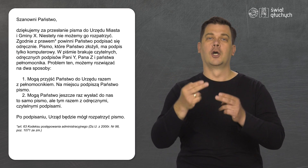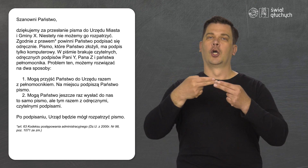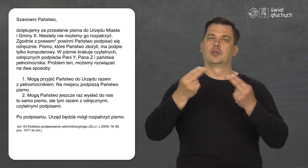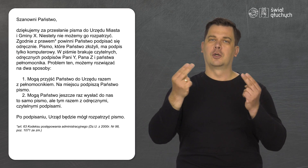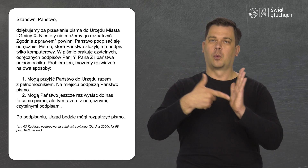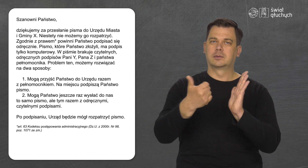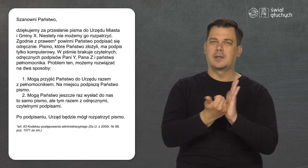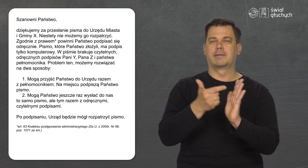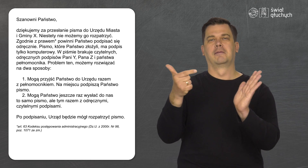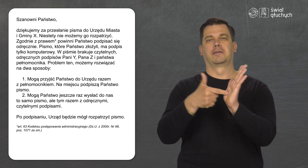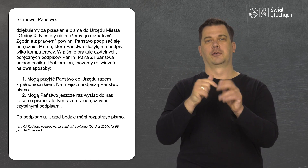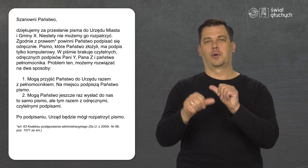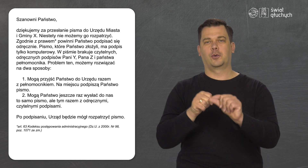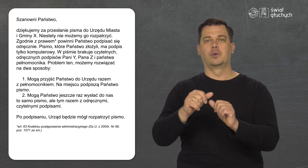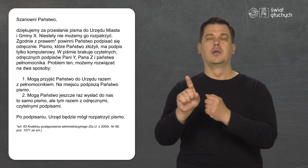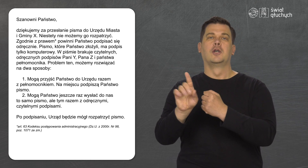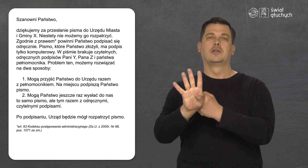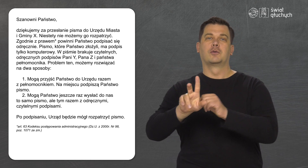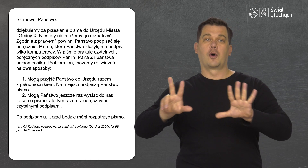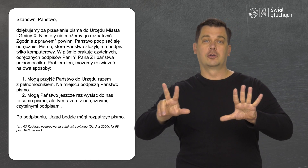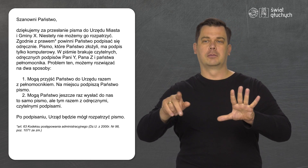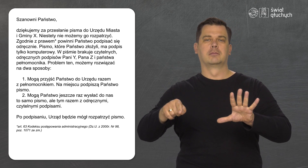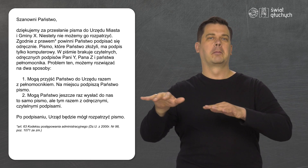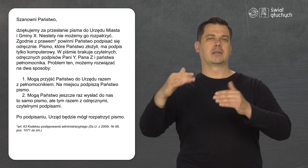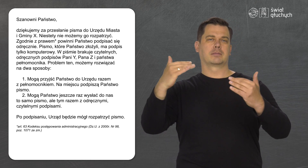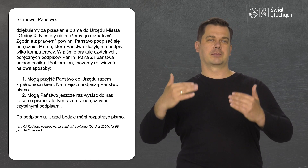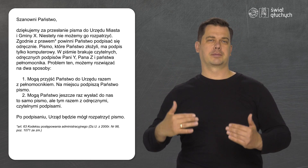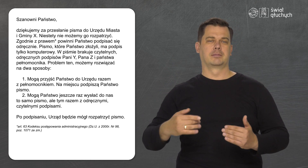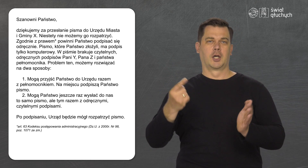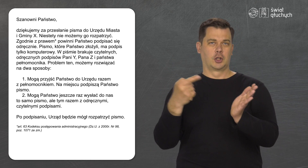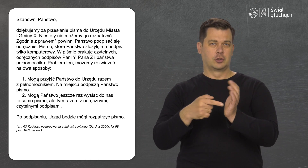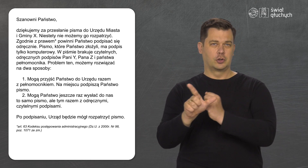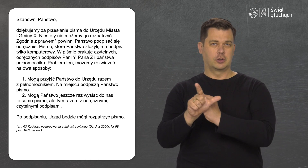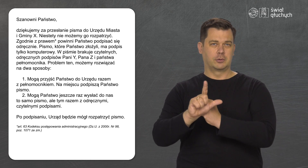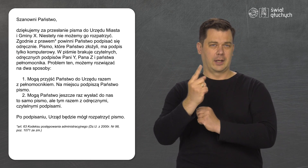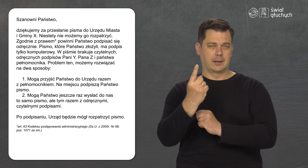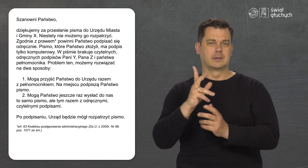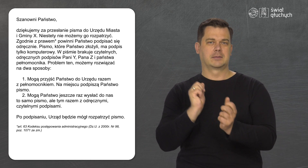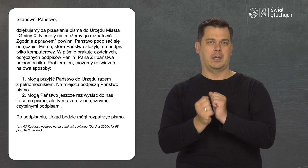(Dz.U. z 2000 r. Nr 98, poz. 1071 ze zm.).